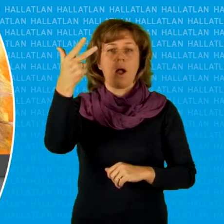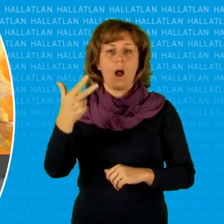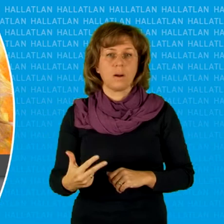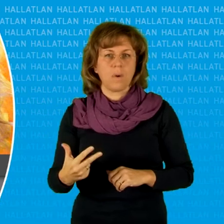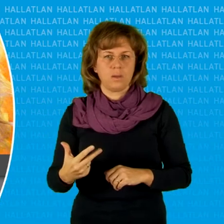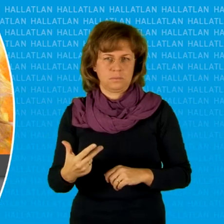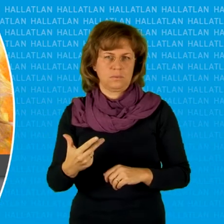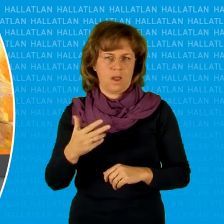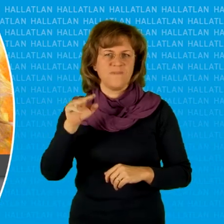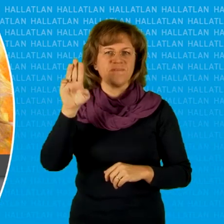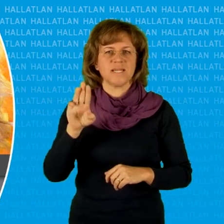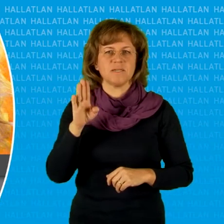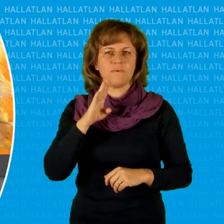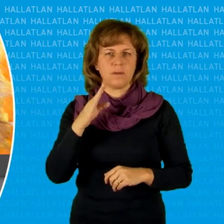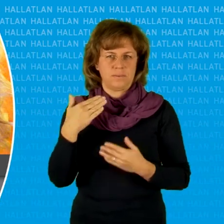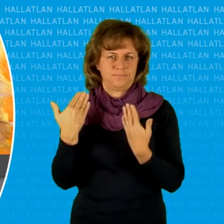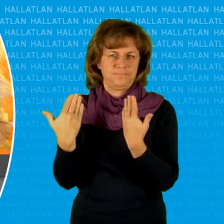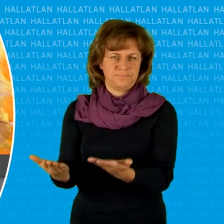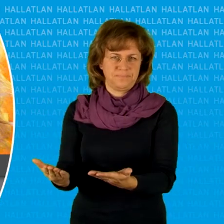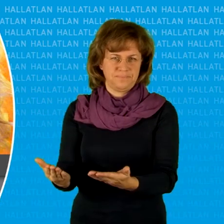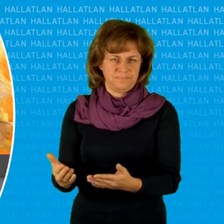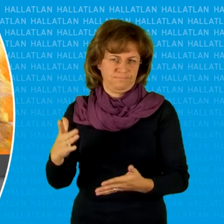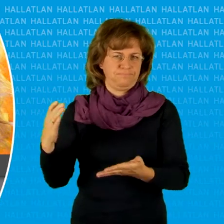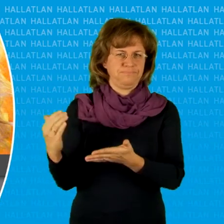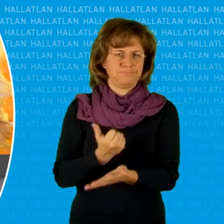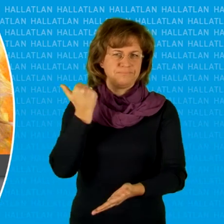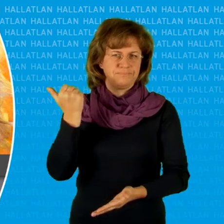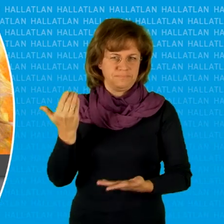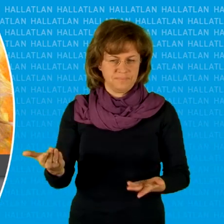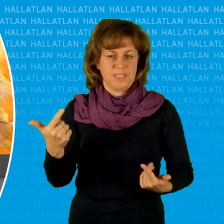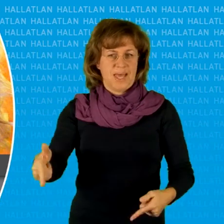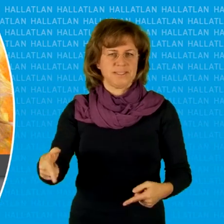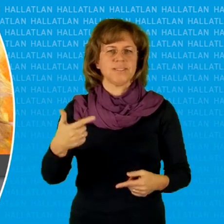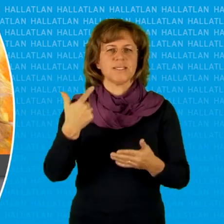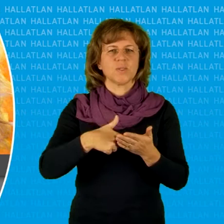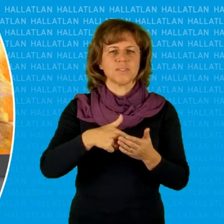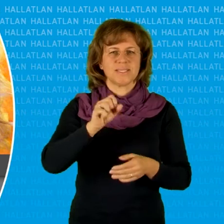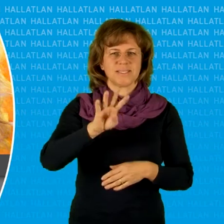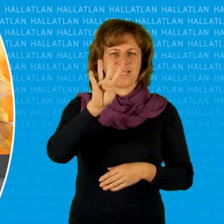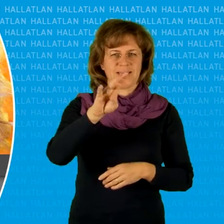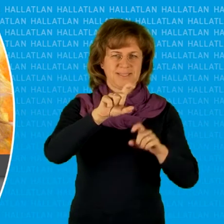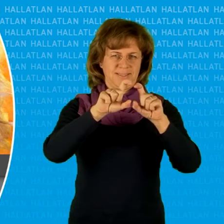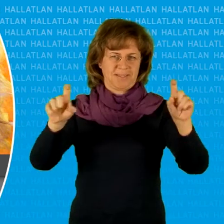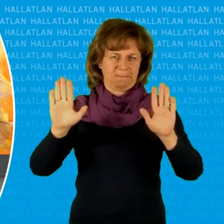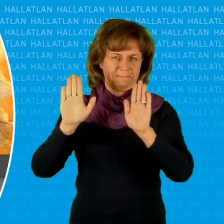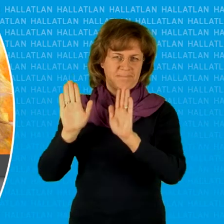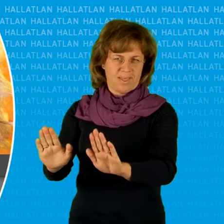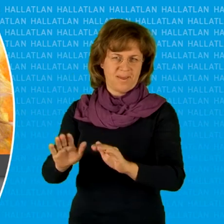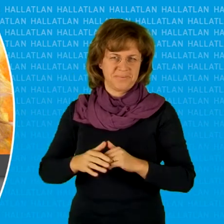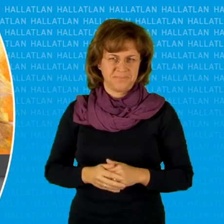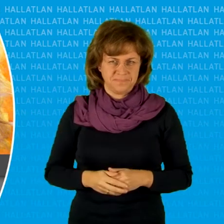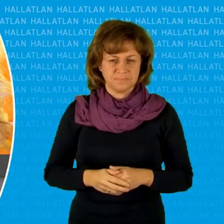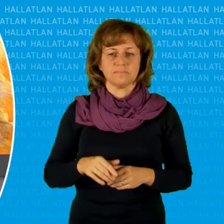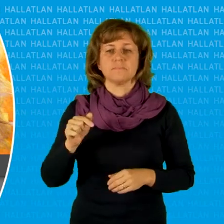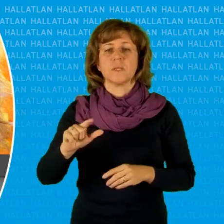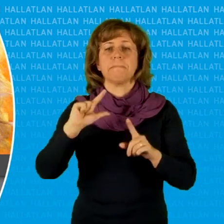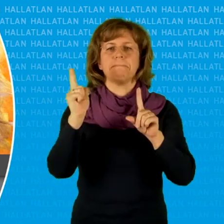amelyek csaknem harmadát Weisz Fanni kapta és nyerte el ezzel 2014-ben a címet.